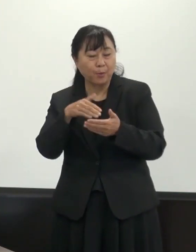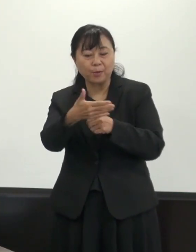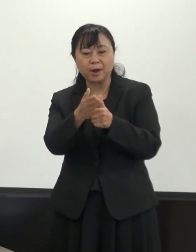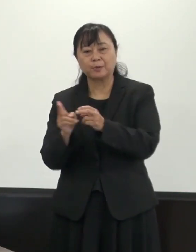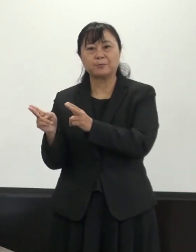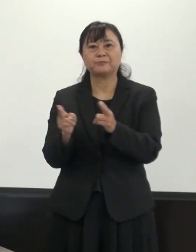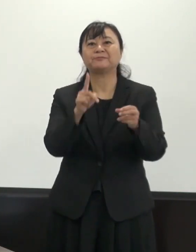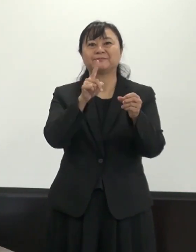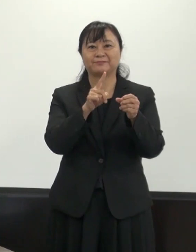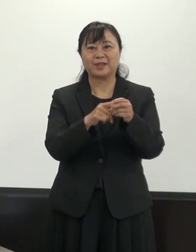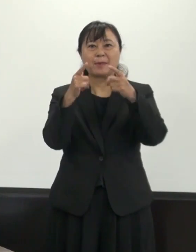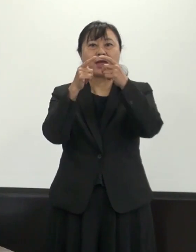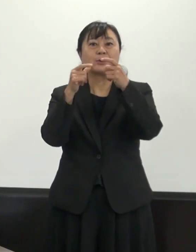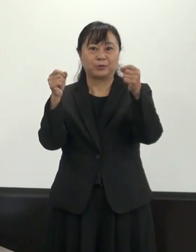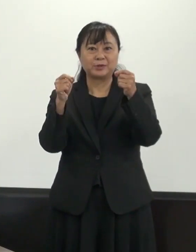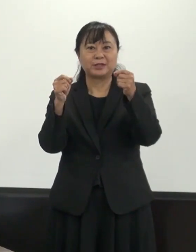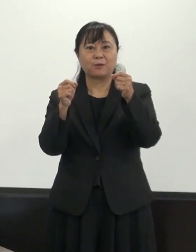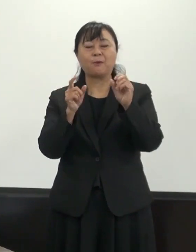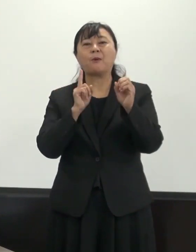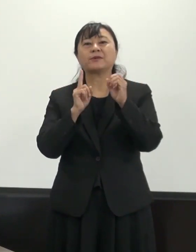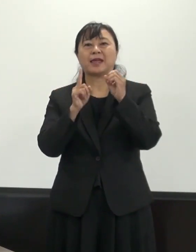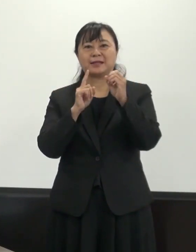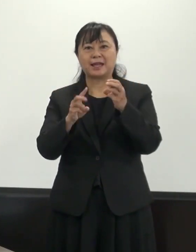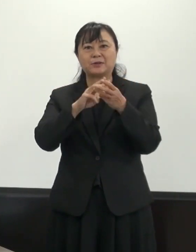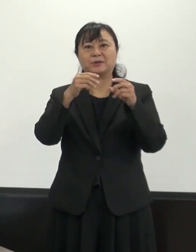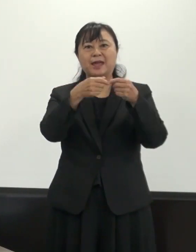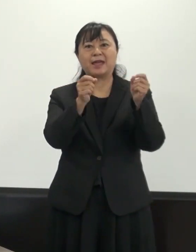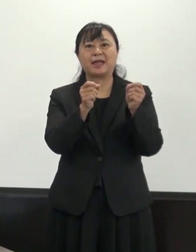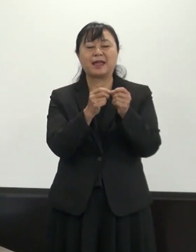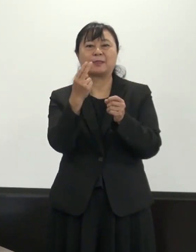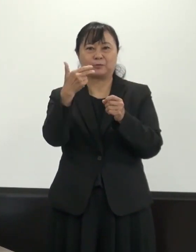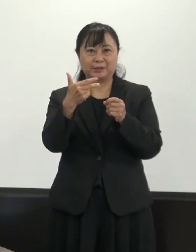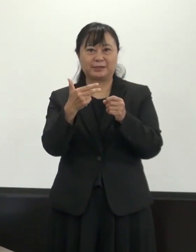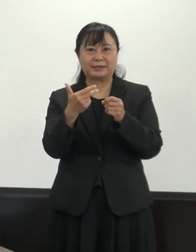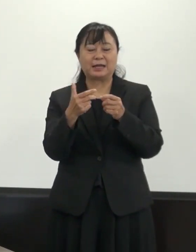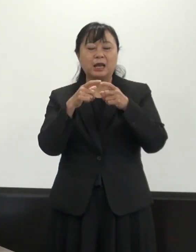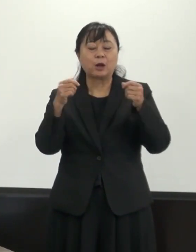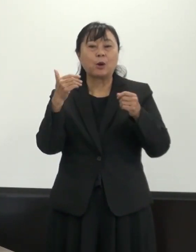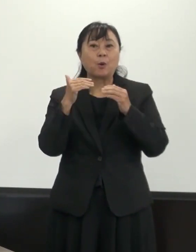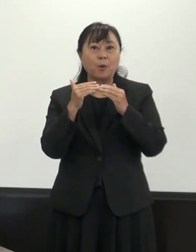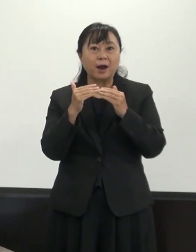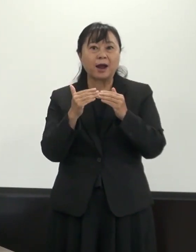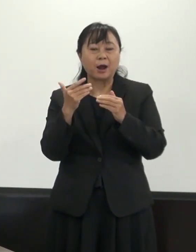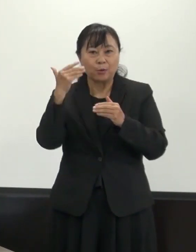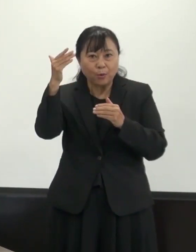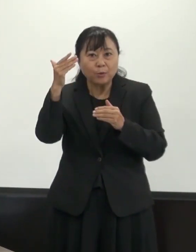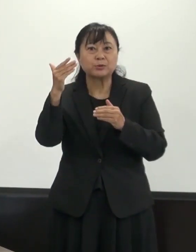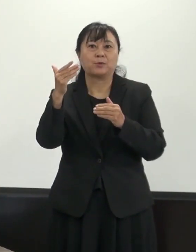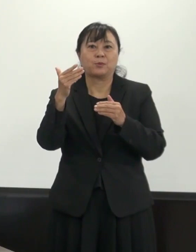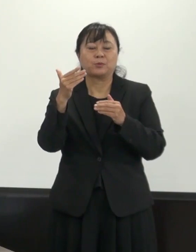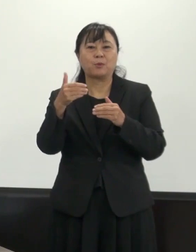国のデジタル田園都市国家構想推進交付金を活用し、